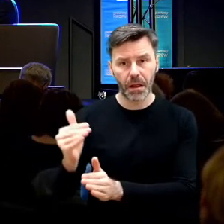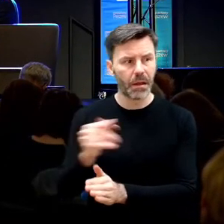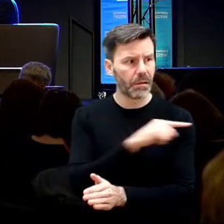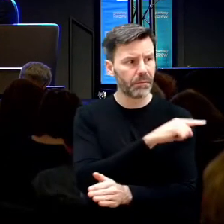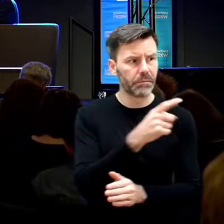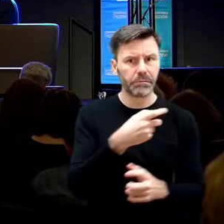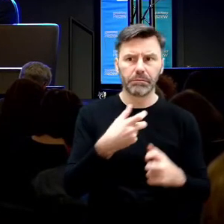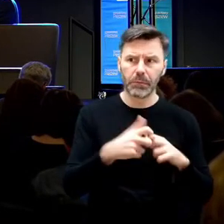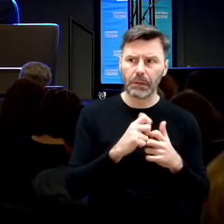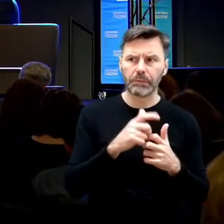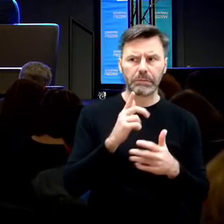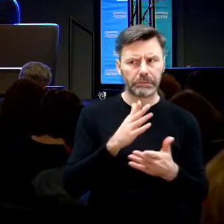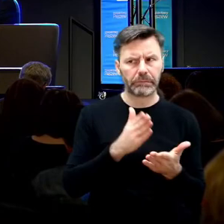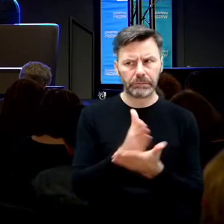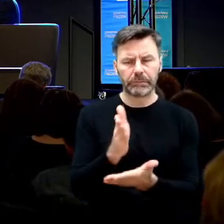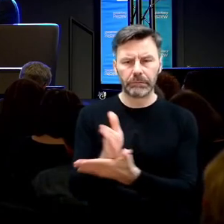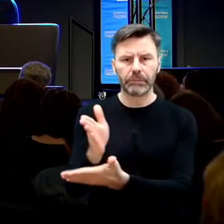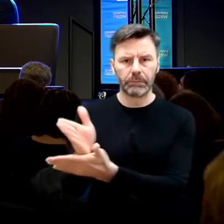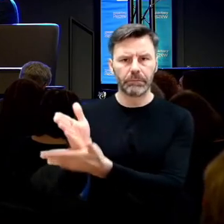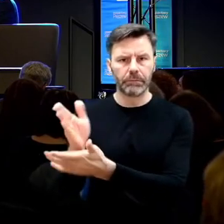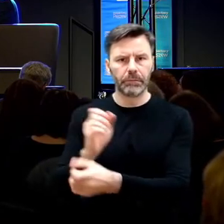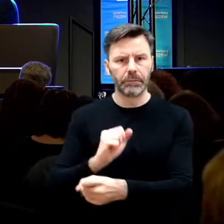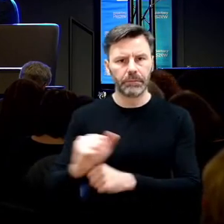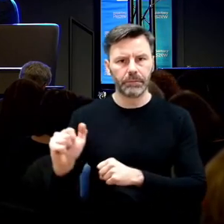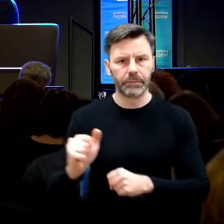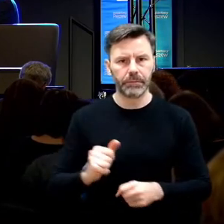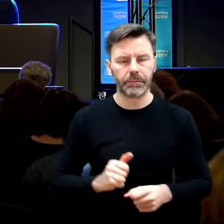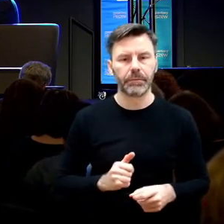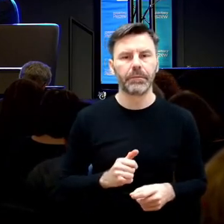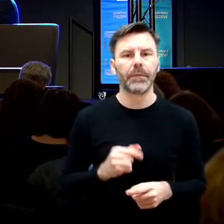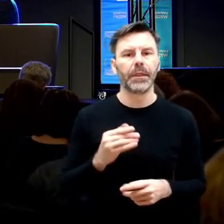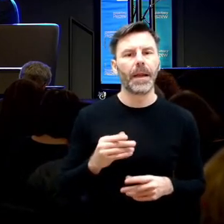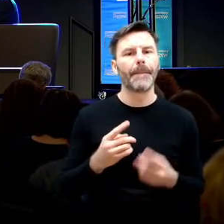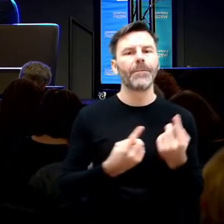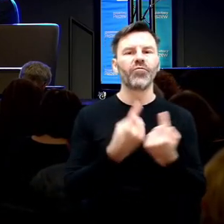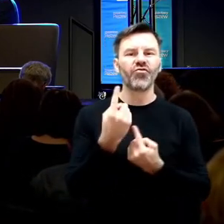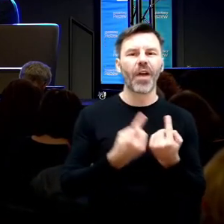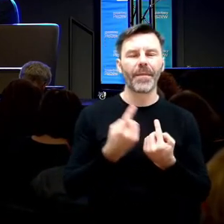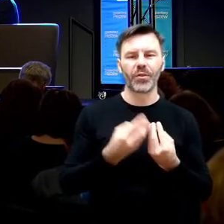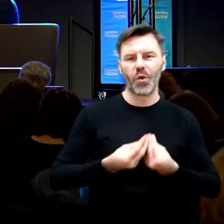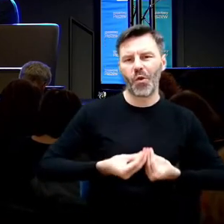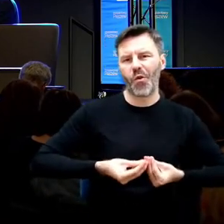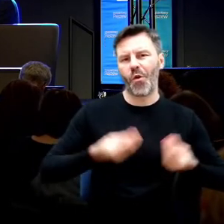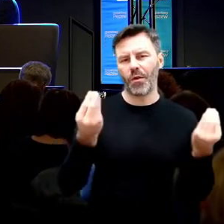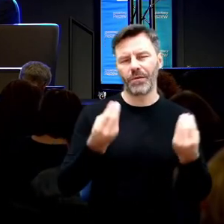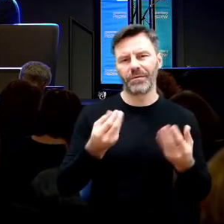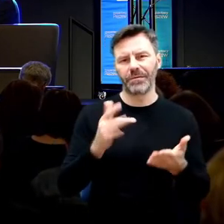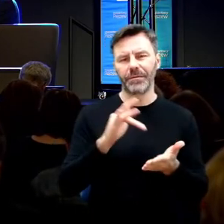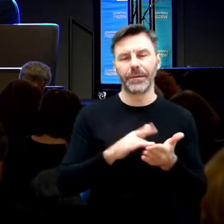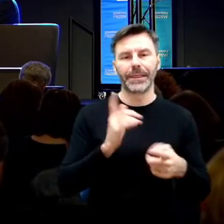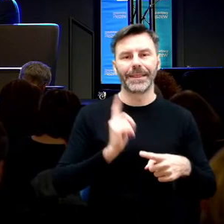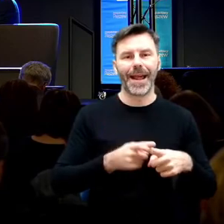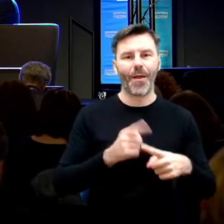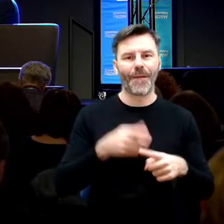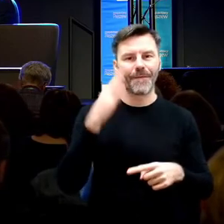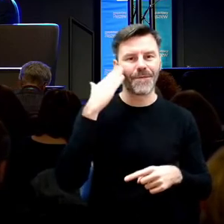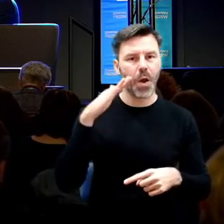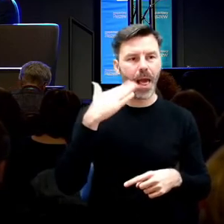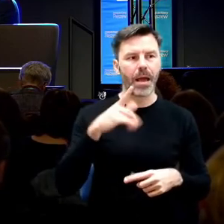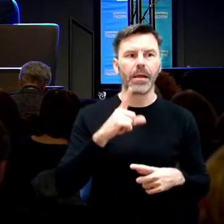jaka jest Stalowej Woli rozwijającym się przemysłem, a to jednak nie jest to wystarczające do tego, żeby zatrzymać mieszkańców.